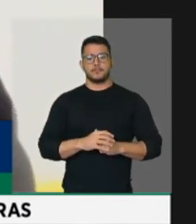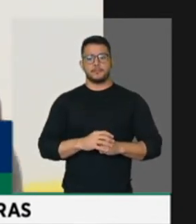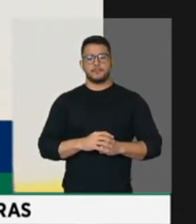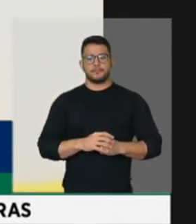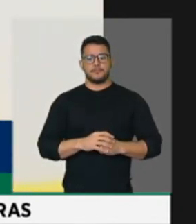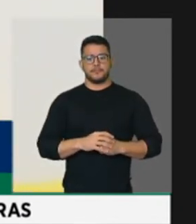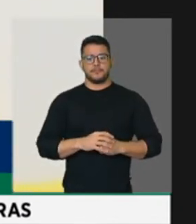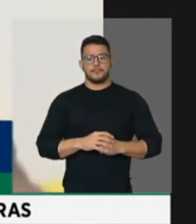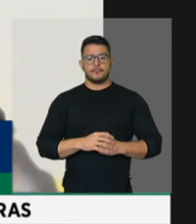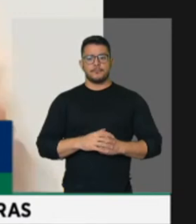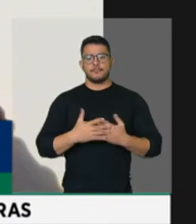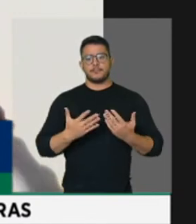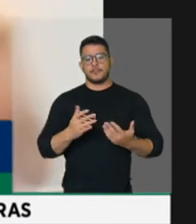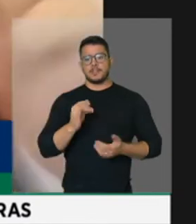AO INVÀS DAS FILHAS VEREM O PAI... ELMAR NASCIMENTO...